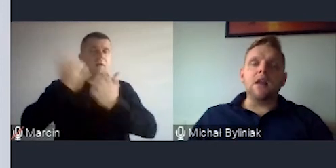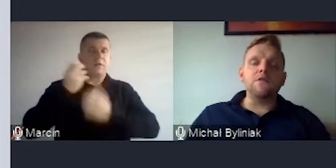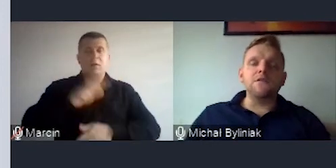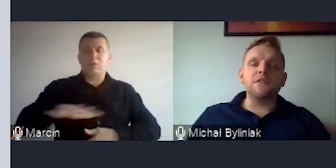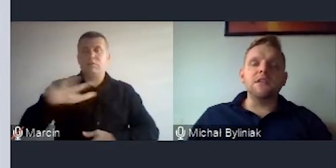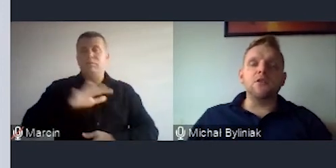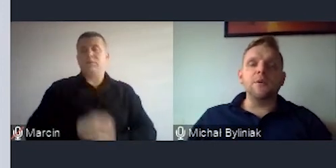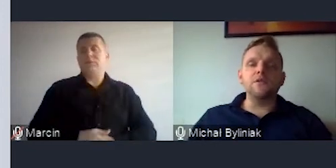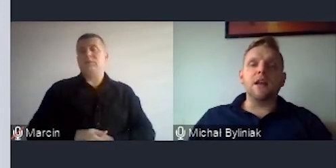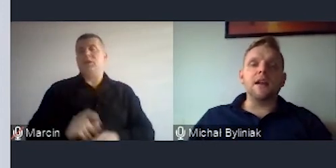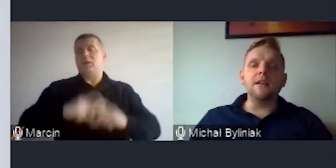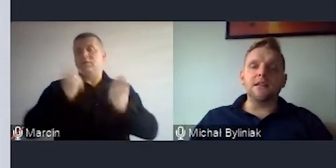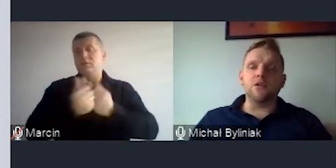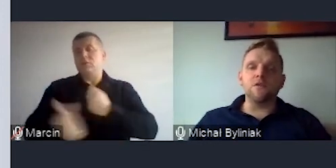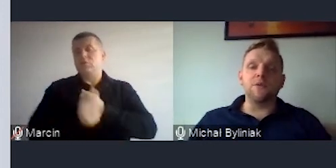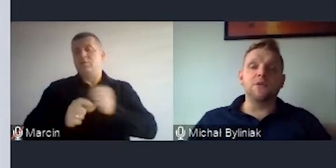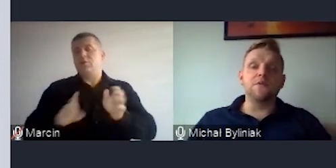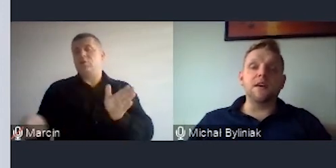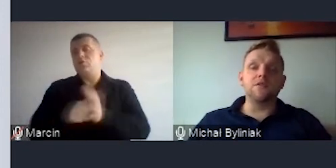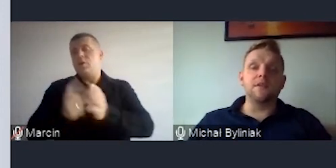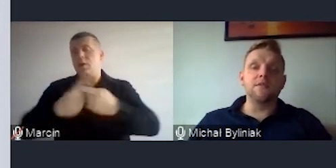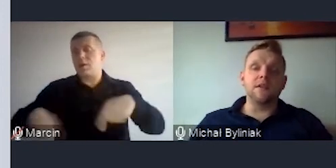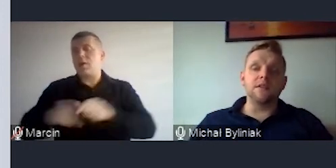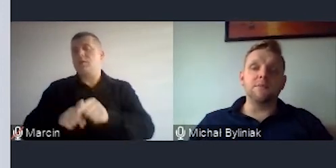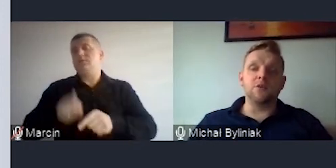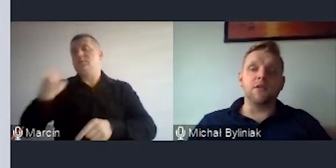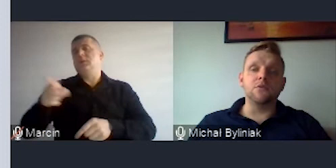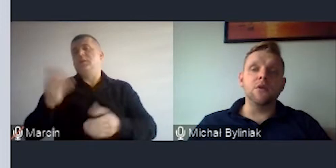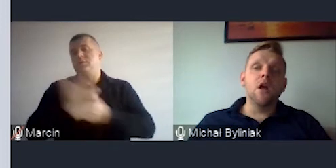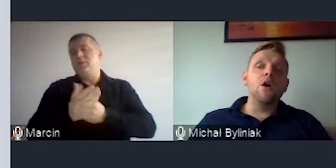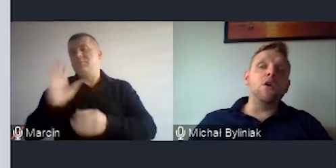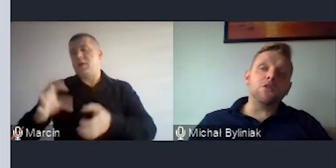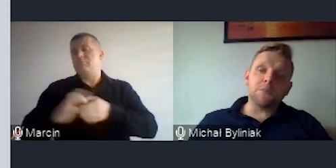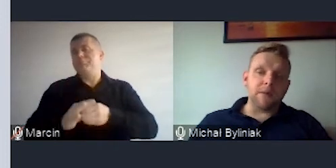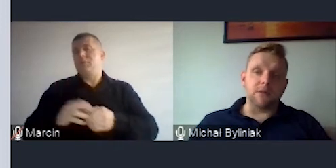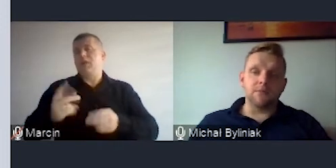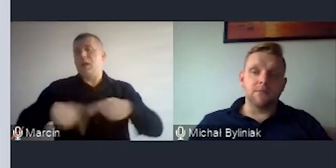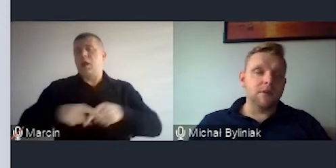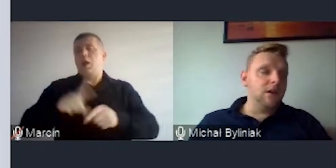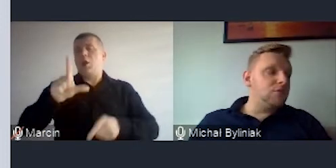ale również wszystkich dokumentów dla realizatorów, podmiotów zaangażowanych w realizację projektu, logotypami.